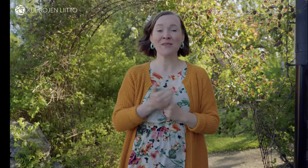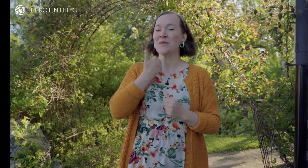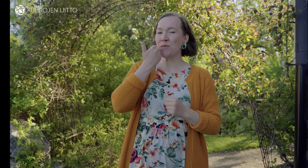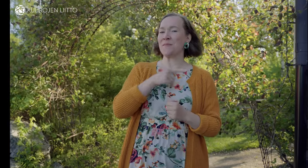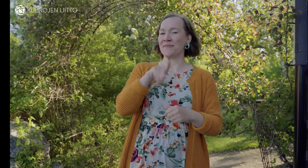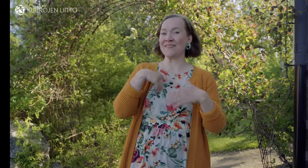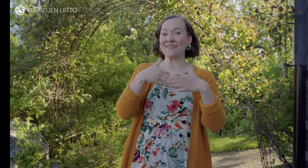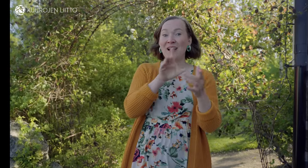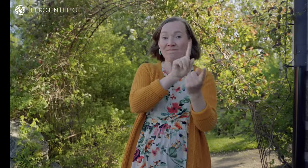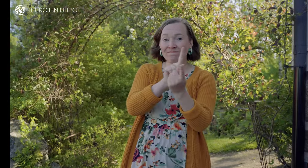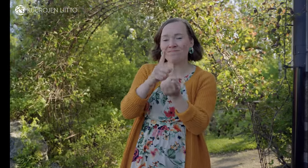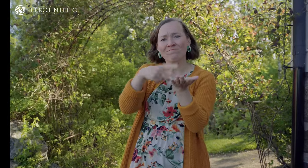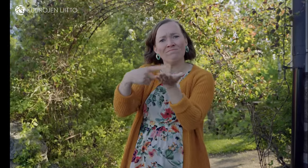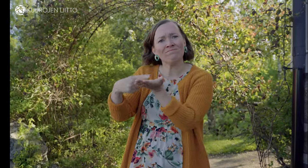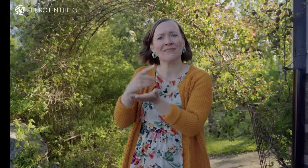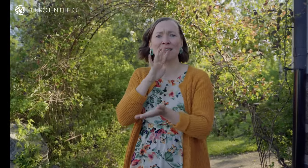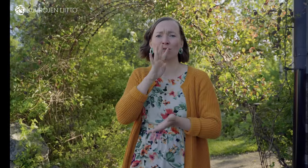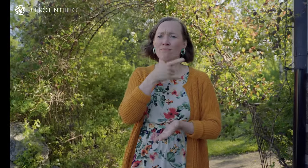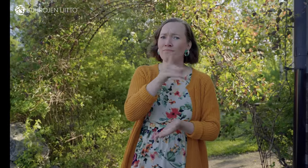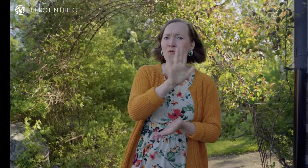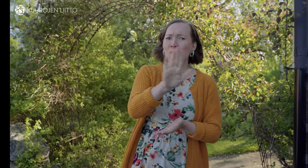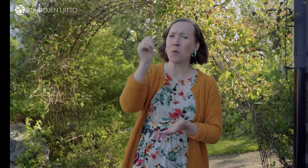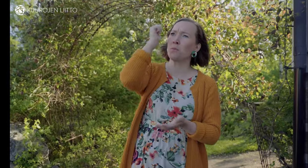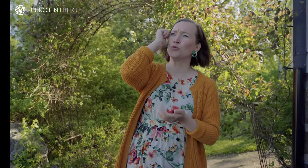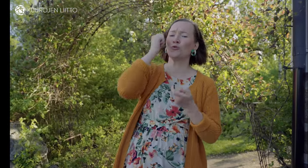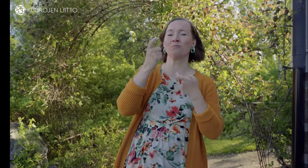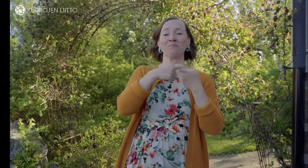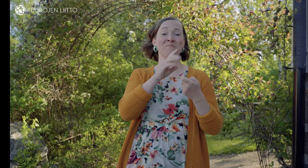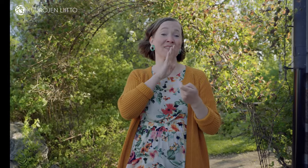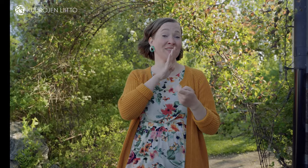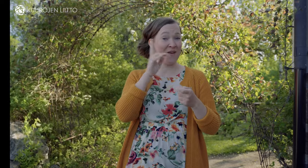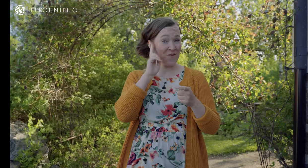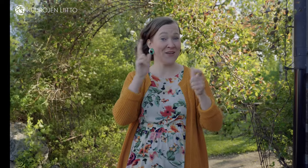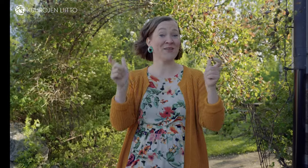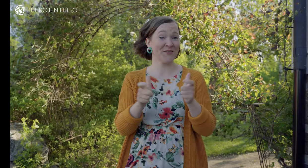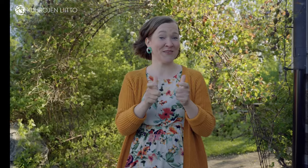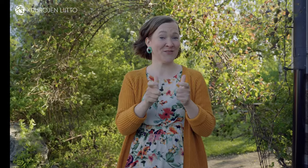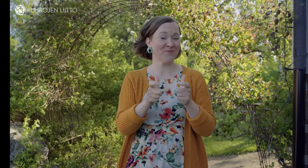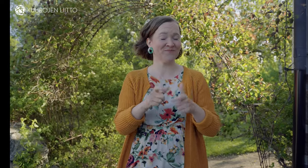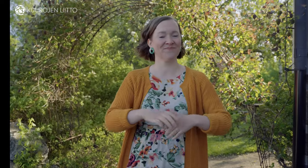Tulemme tapaamaan ihmisiä ja haastattelemaan heitä muistoistaan - Pietarsaaren kuurojen yhdistyksestä.